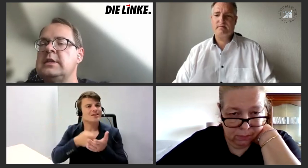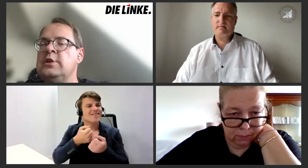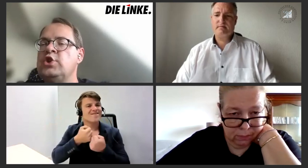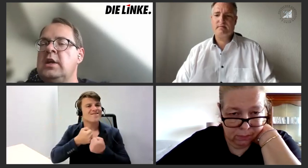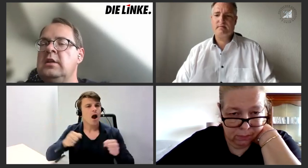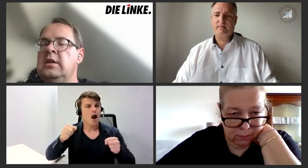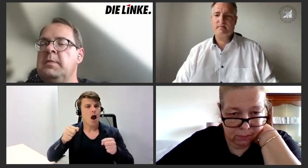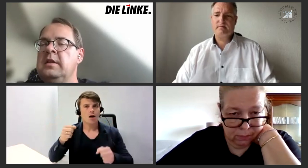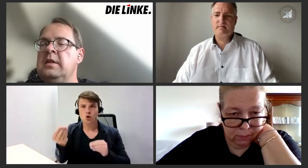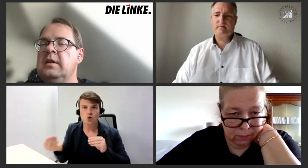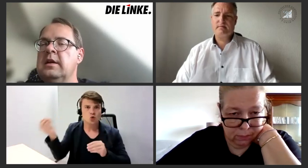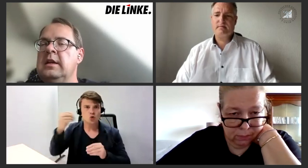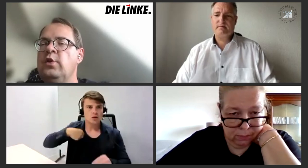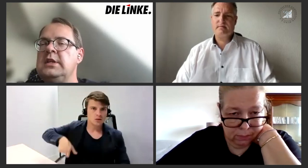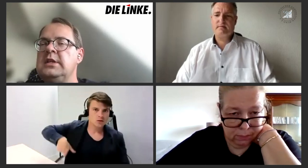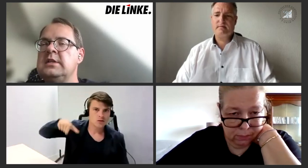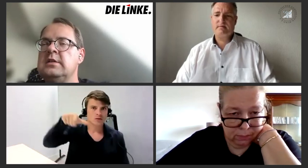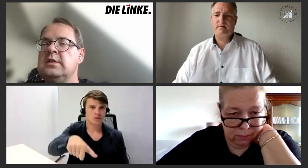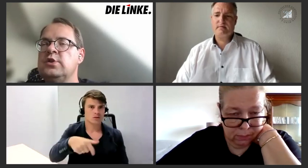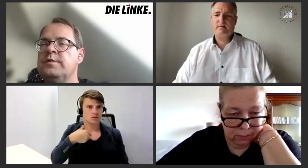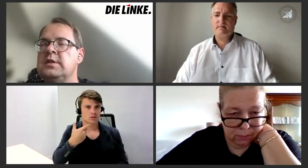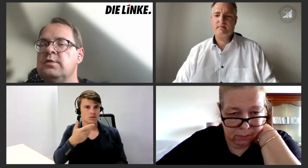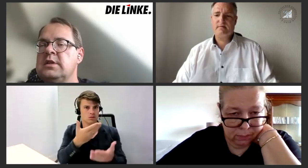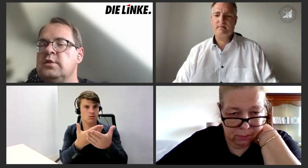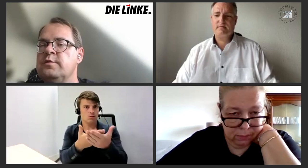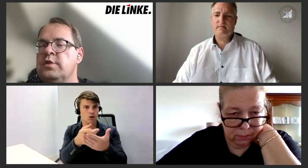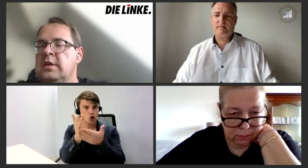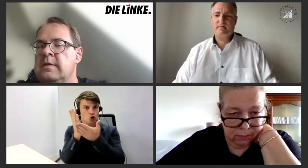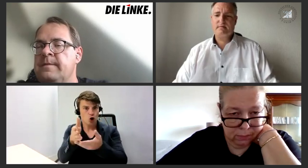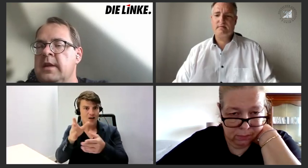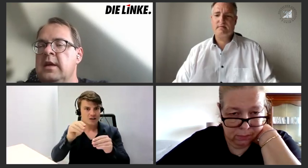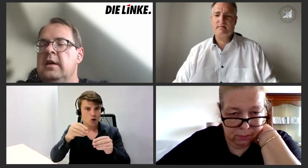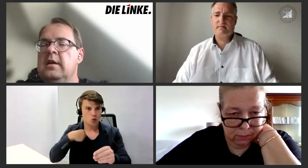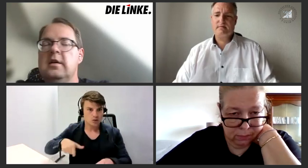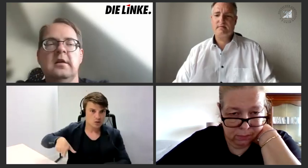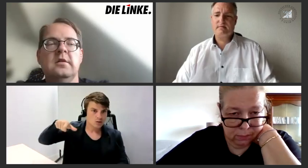Also das nicht zusätzliche Kosten entstehen, indem man genau diesen Service nutzt, also